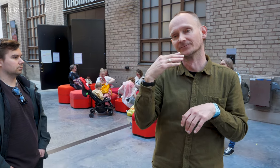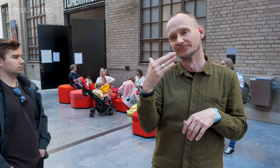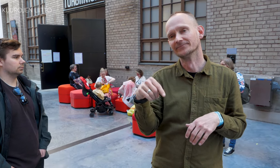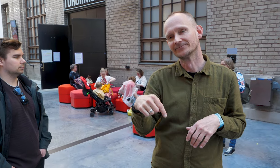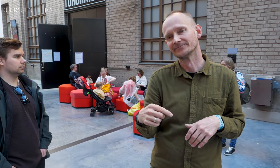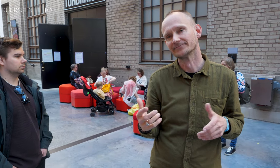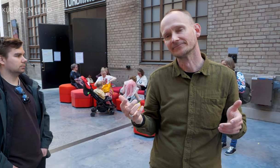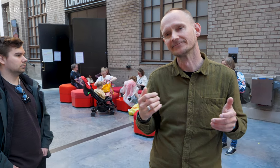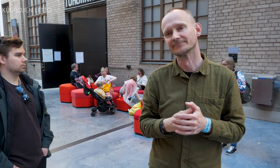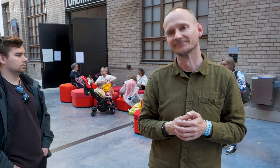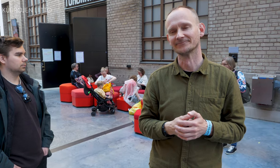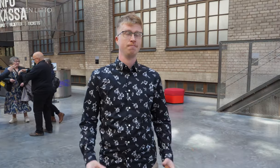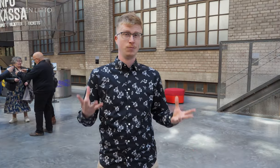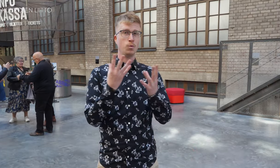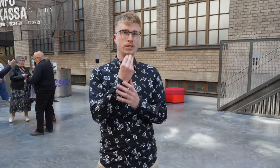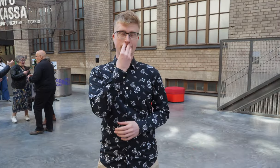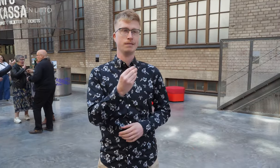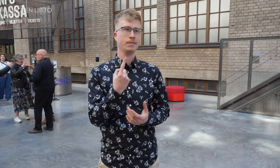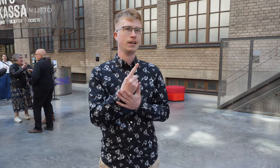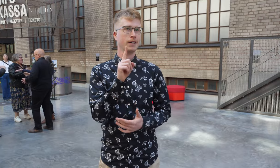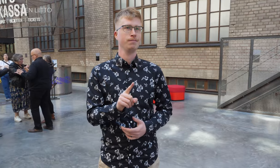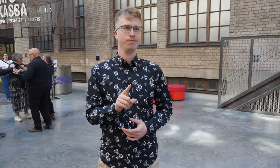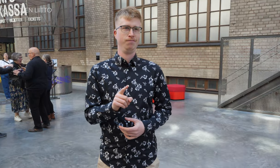Ne ovat hyvä juttu. Yhteishenki on se tärkein.